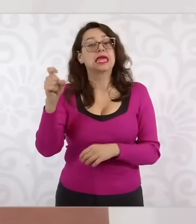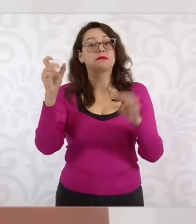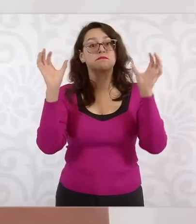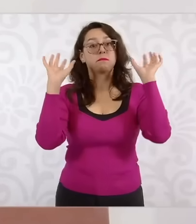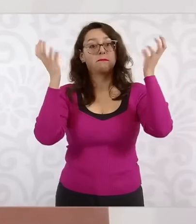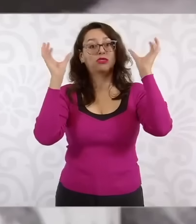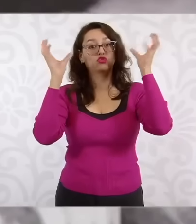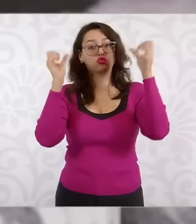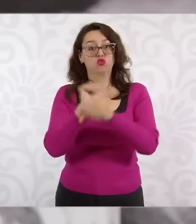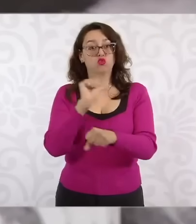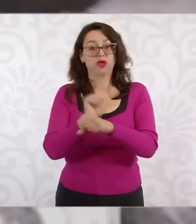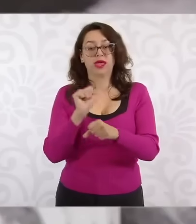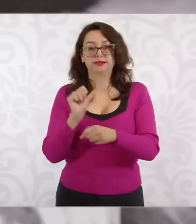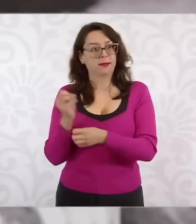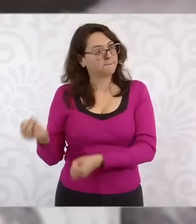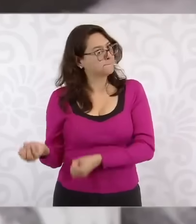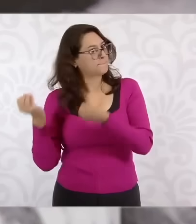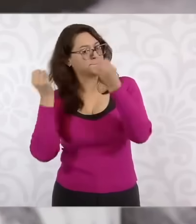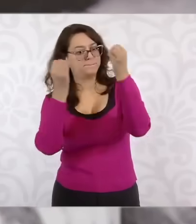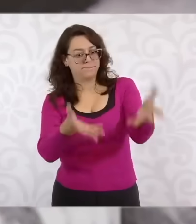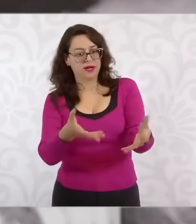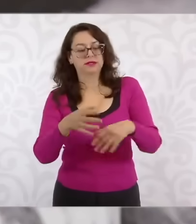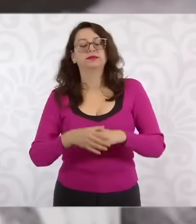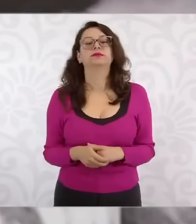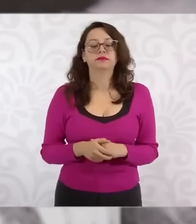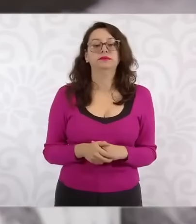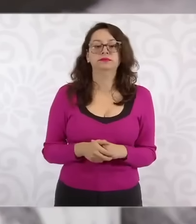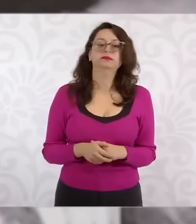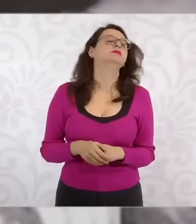del gobierno federal a la policía estatal. En ese mismo momento, la Secretaría de la